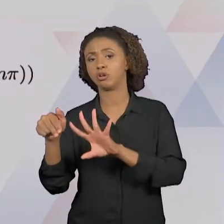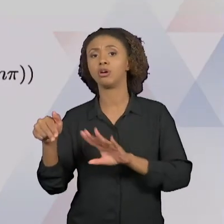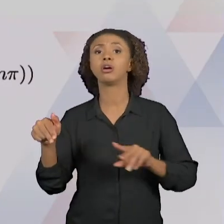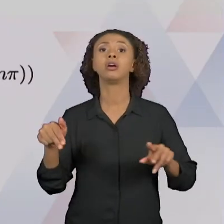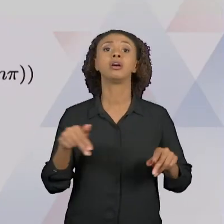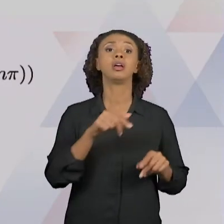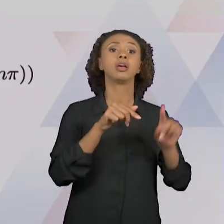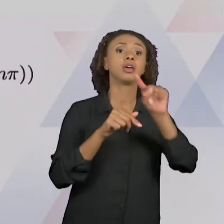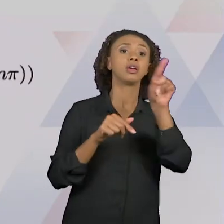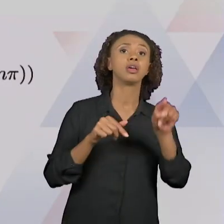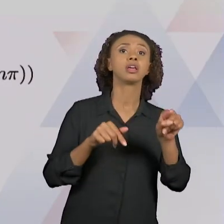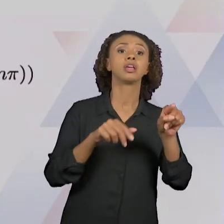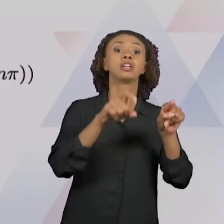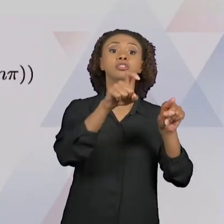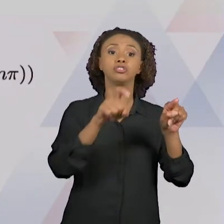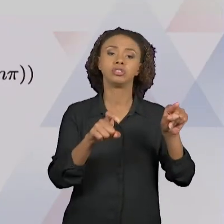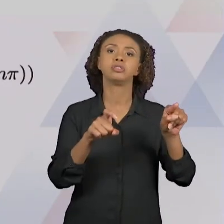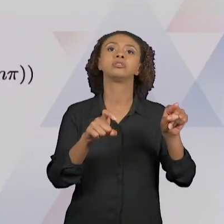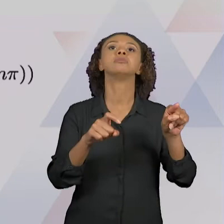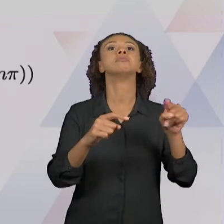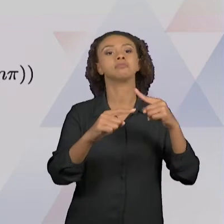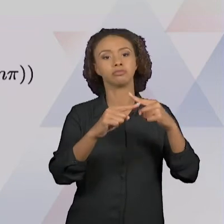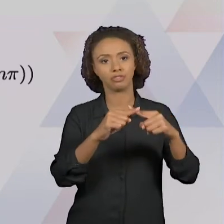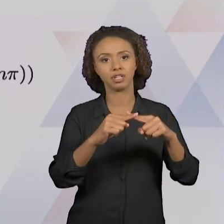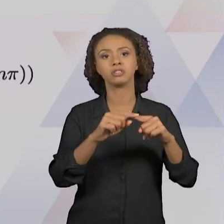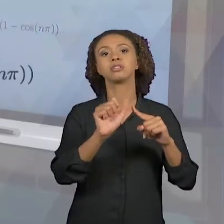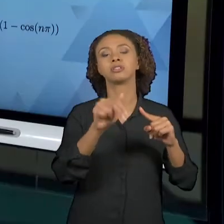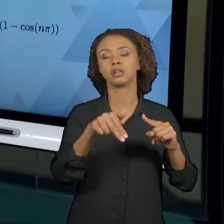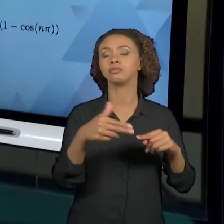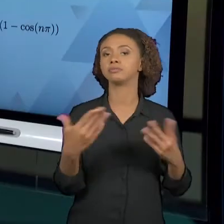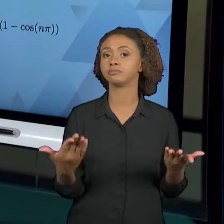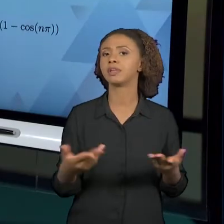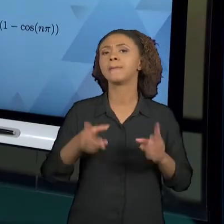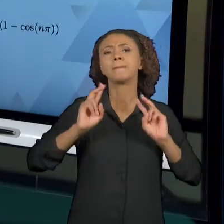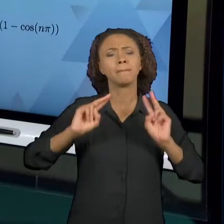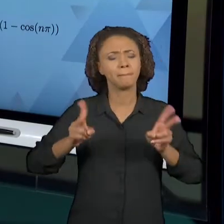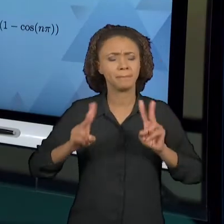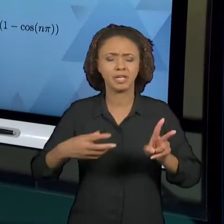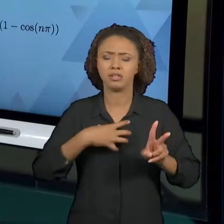SENO, ENTÃO É A MESMA HISTÓRIA. ESSA AQUI DO SENO A GENTE VAI INTEGRAR, VAI CHEGAR EM COSSENO.